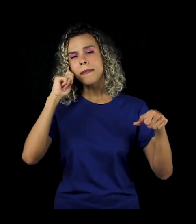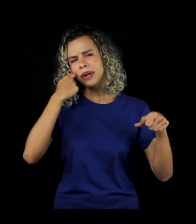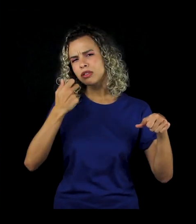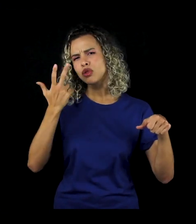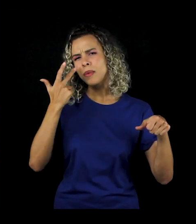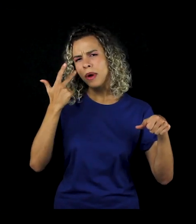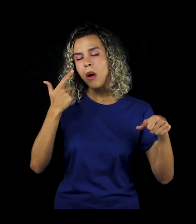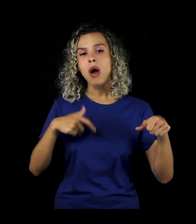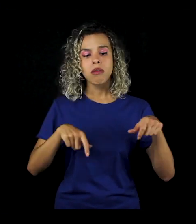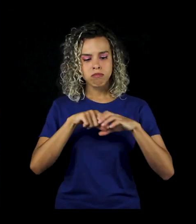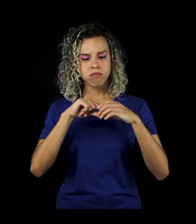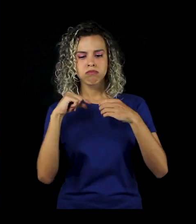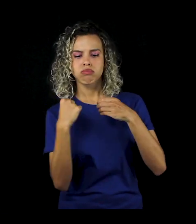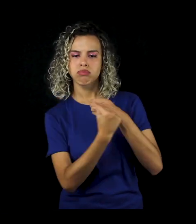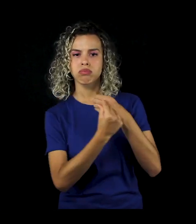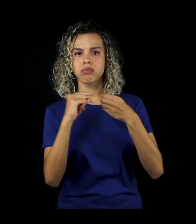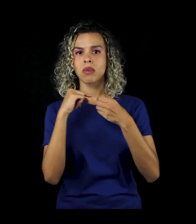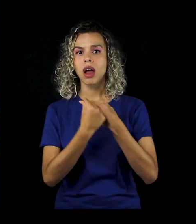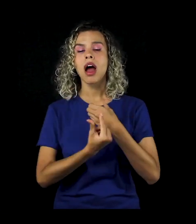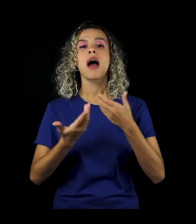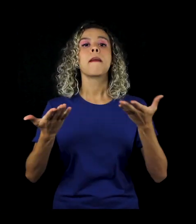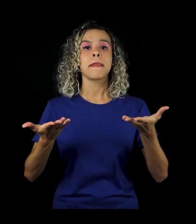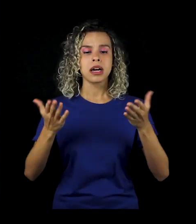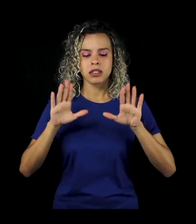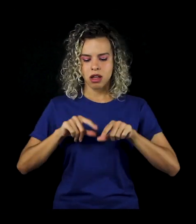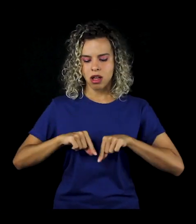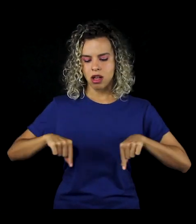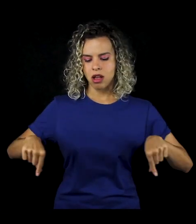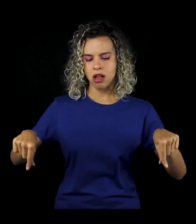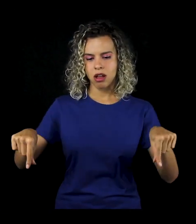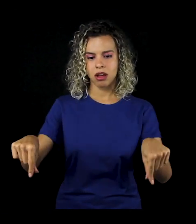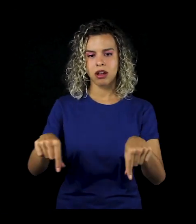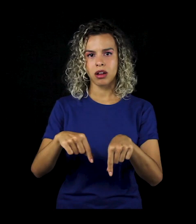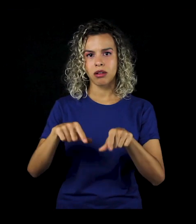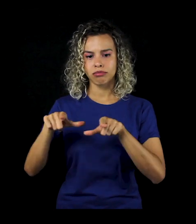para desenhar quatro quadrados normais.